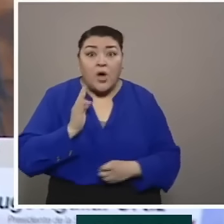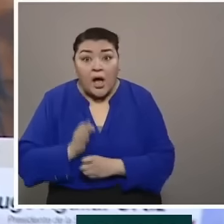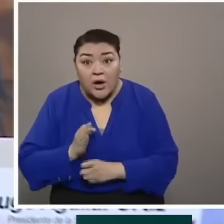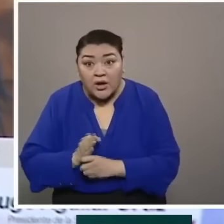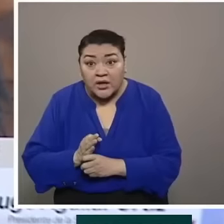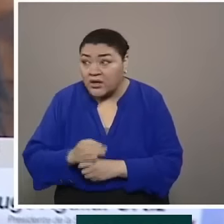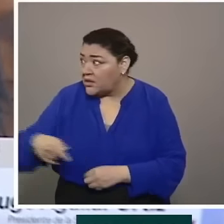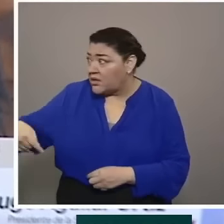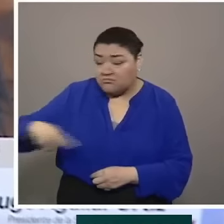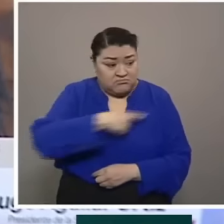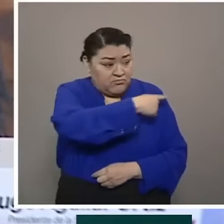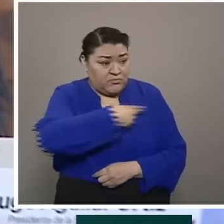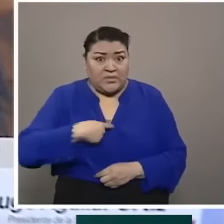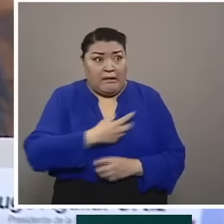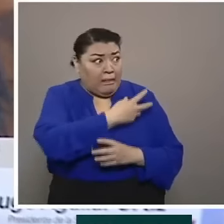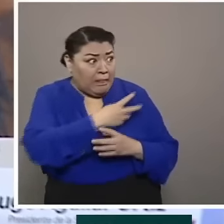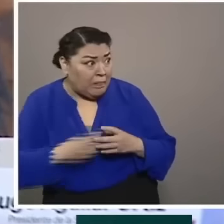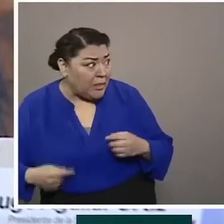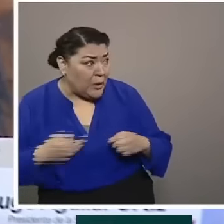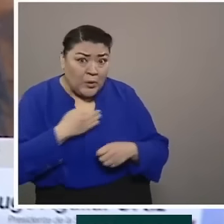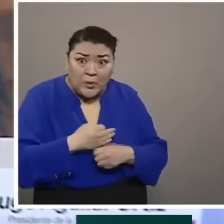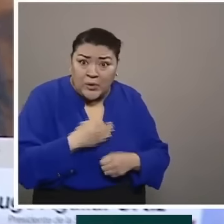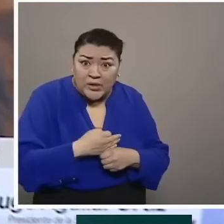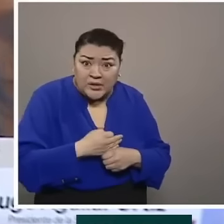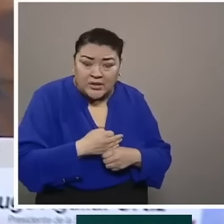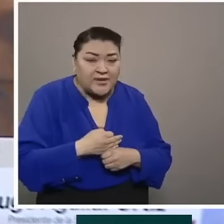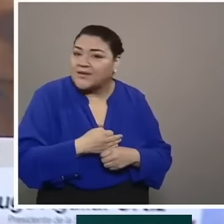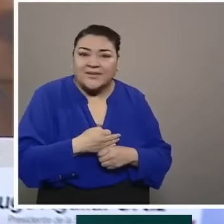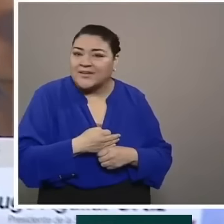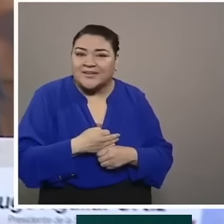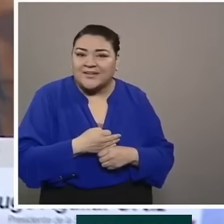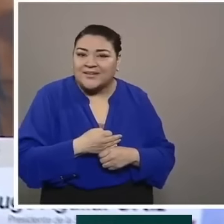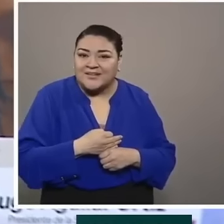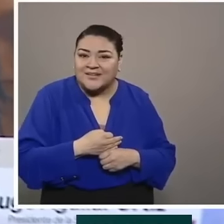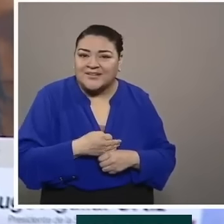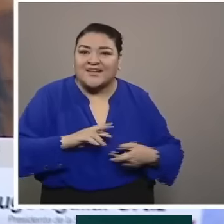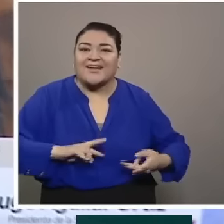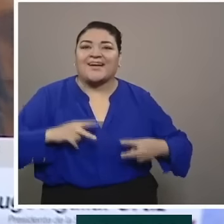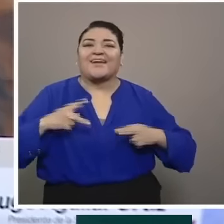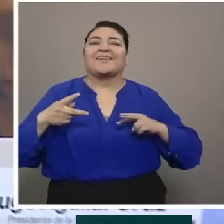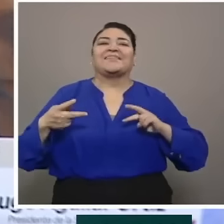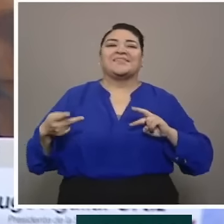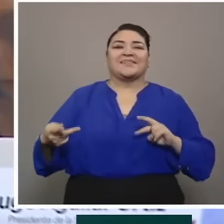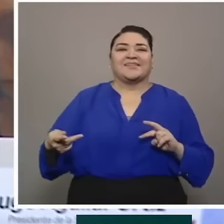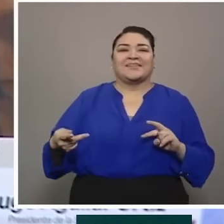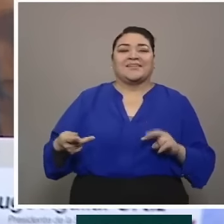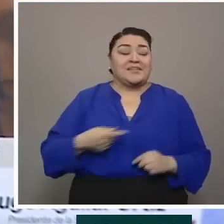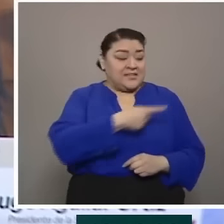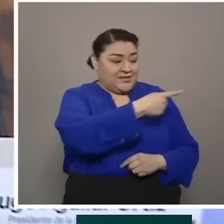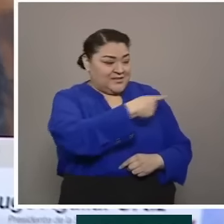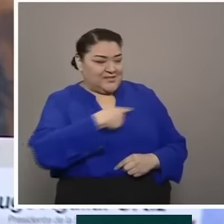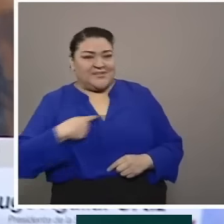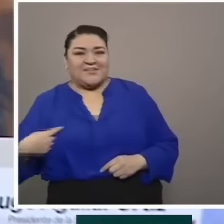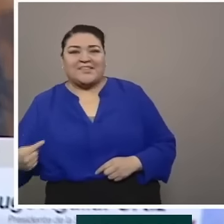Somos nosotros los que perseguimos ahora la reconstrucción del sentido profundo de las